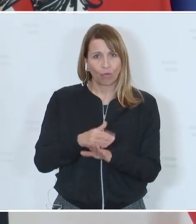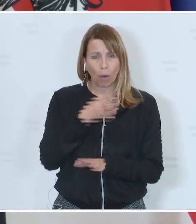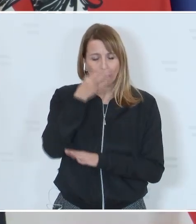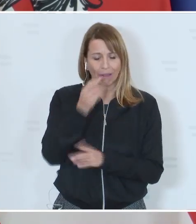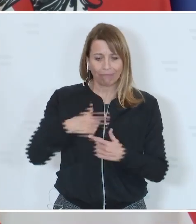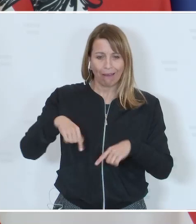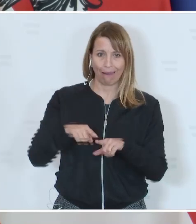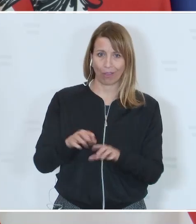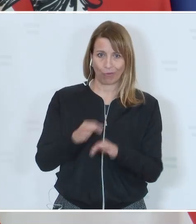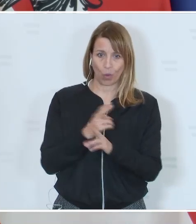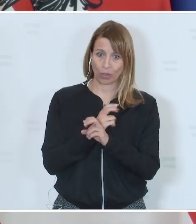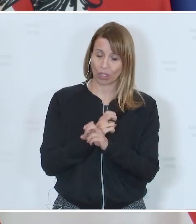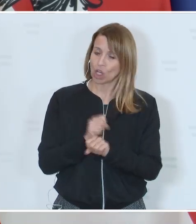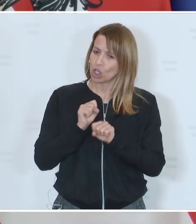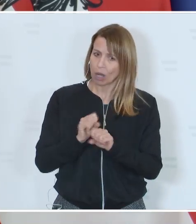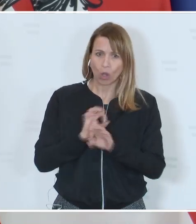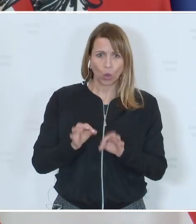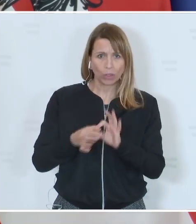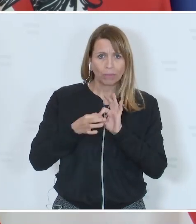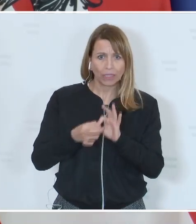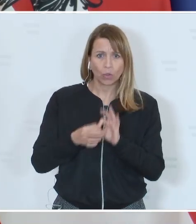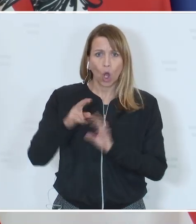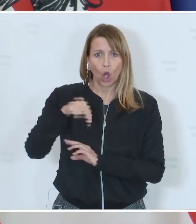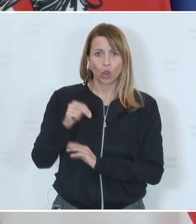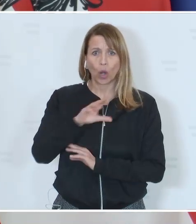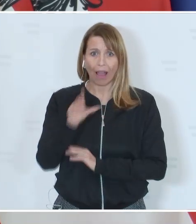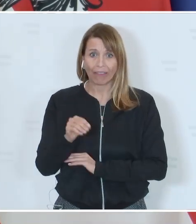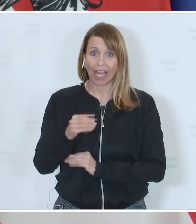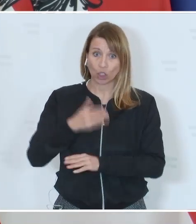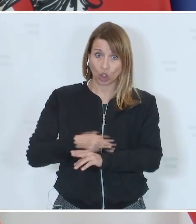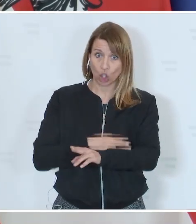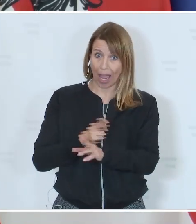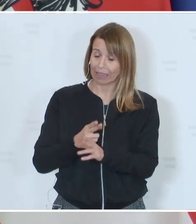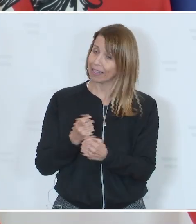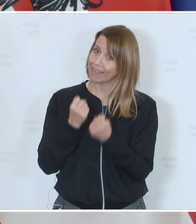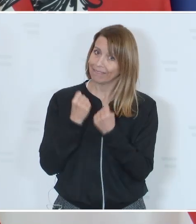Beziehungen zu nordafrikanischen Staaten, ist hiermit auch ein wichtiger Verbündeter für die